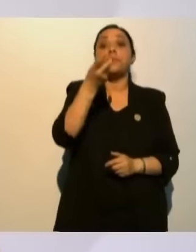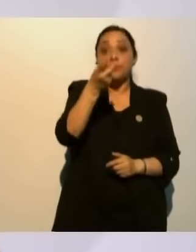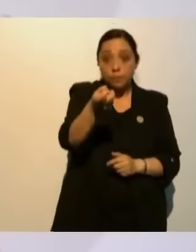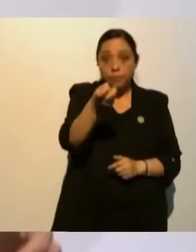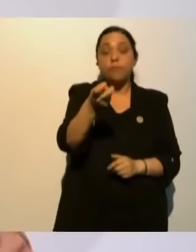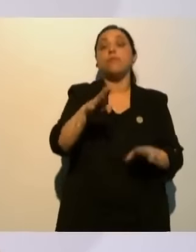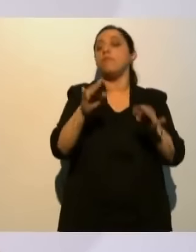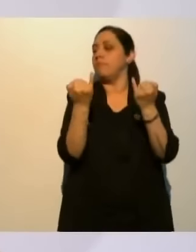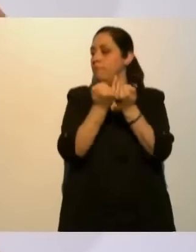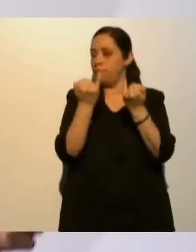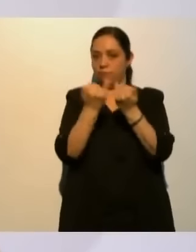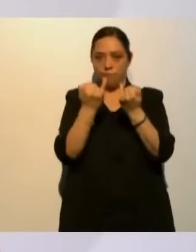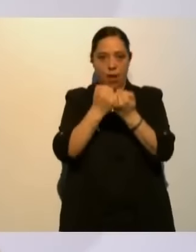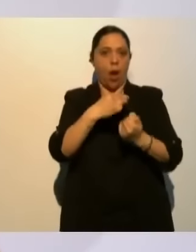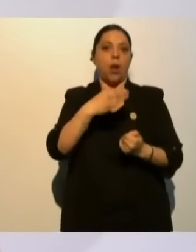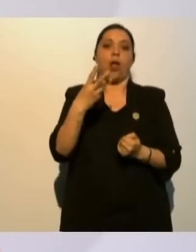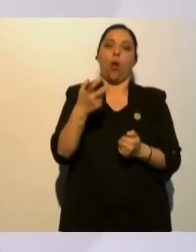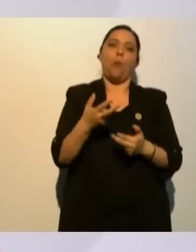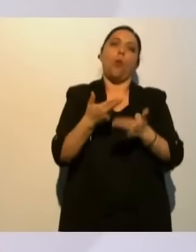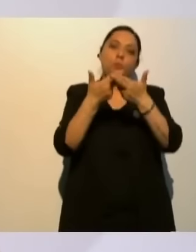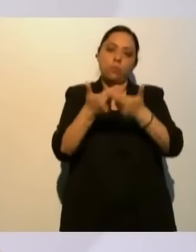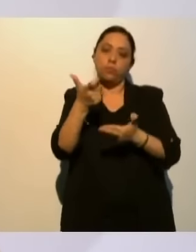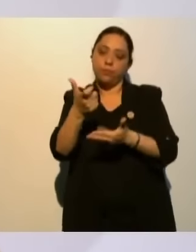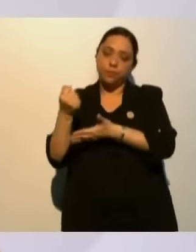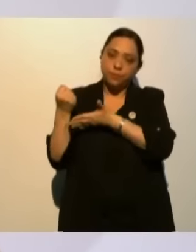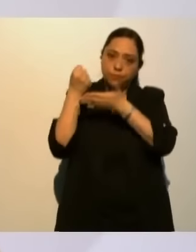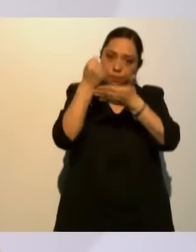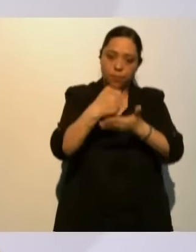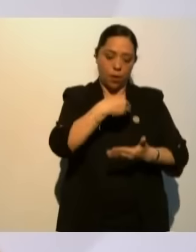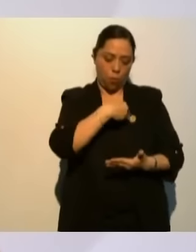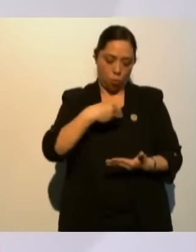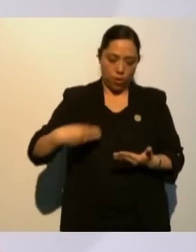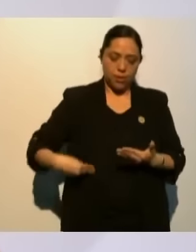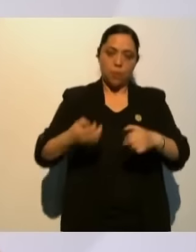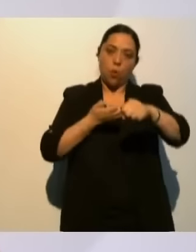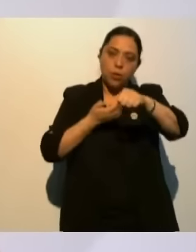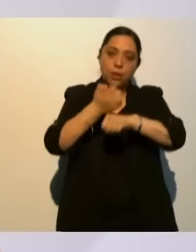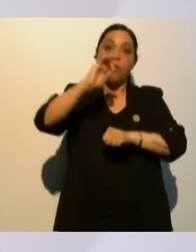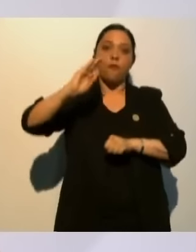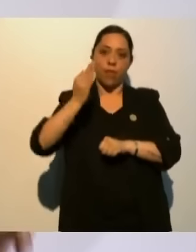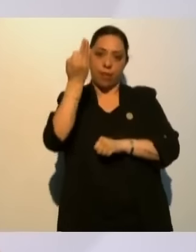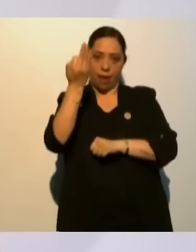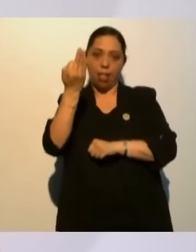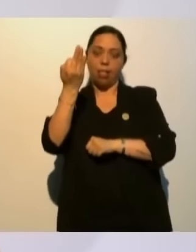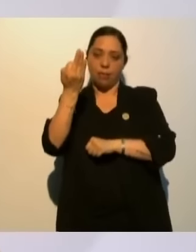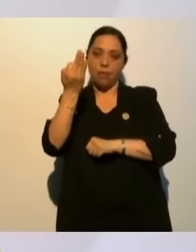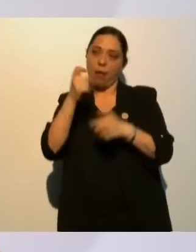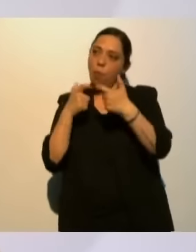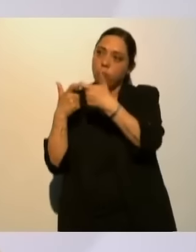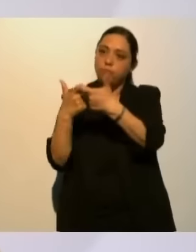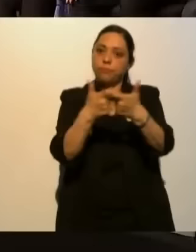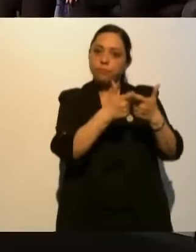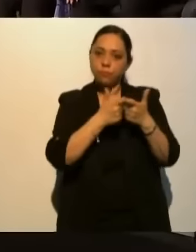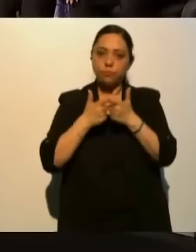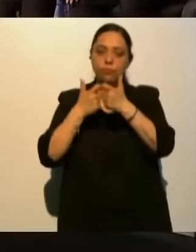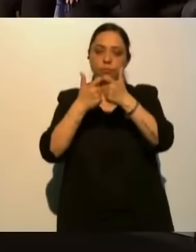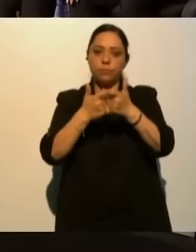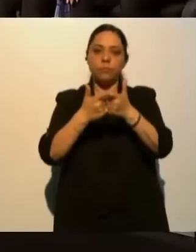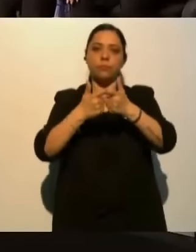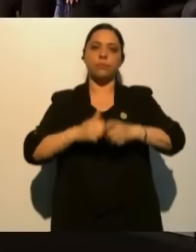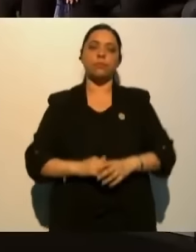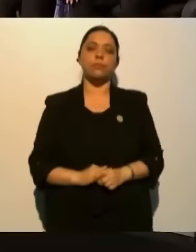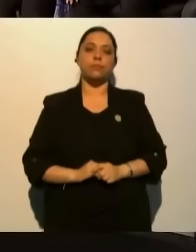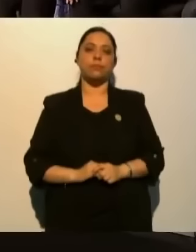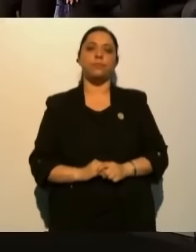municipales estatales y de la federación si en cada uno de nuestros municipios construimos un